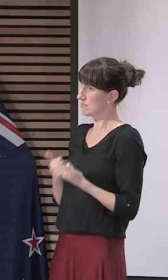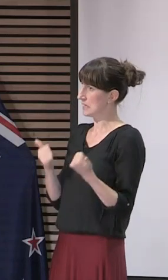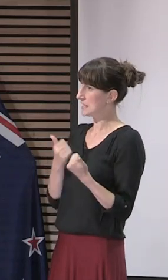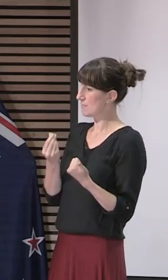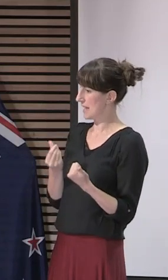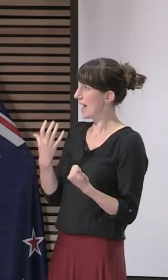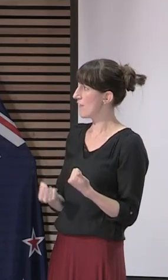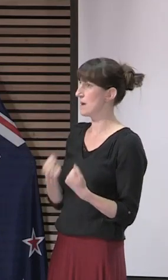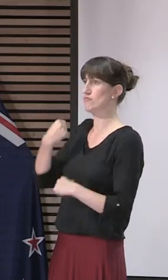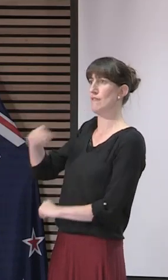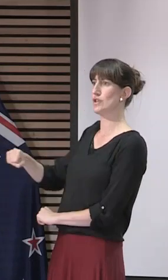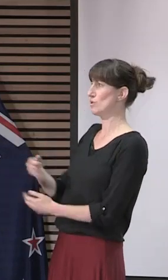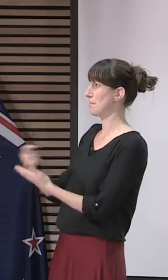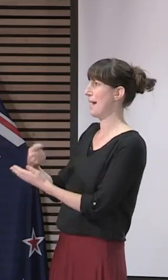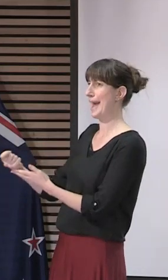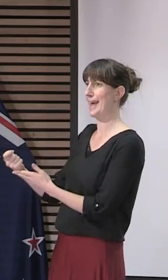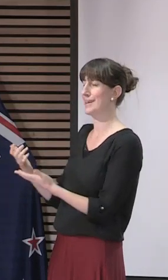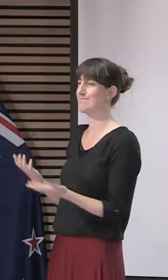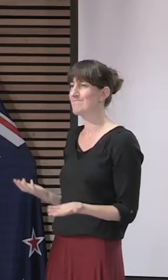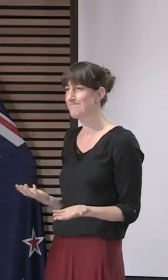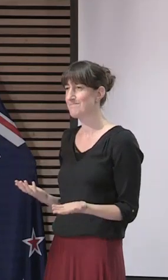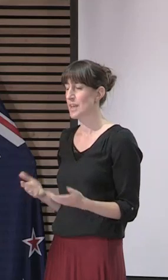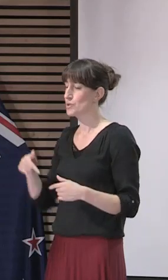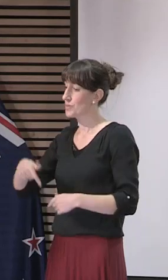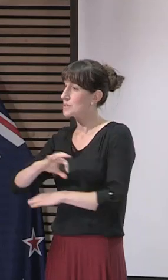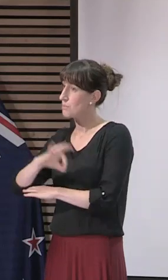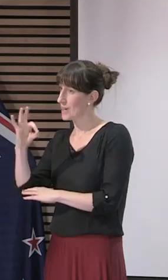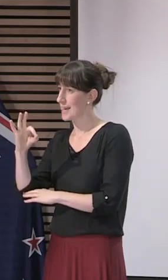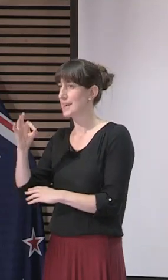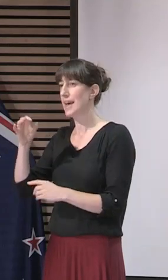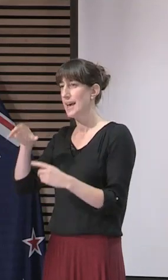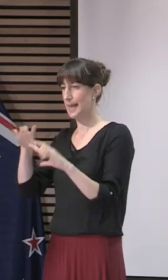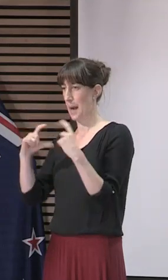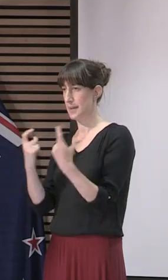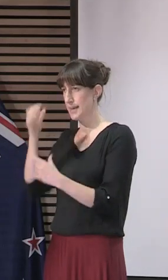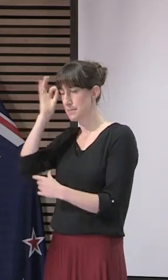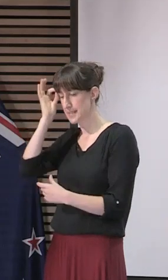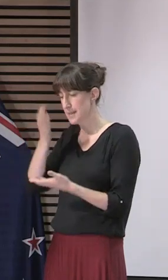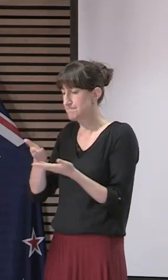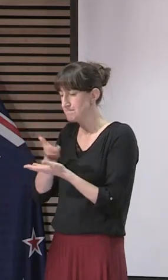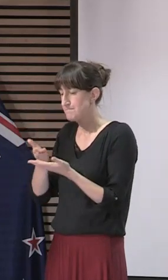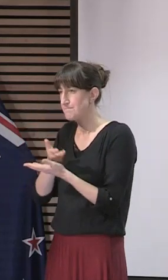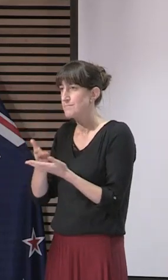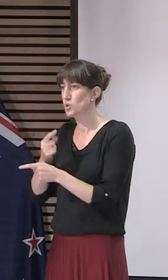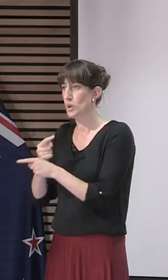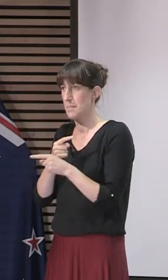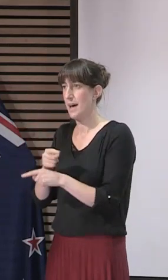o nga rangatira riihi i nga moni reti kaore i taea e raatau te hokohoko mo nga wiki. Ahakoa etahi o nga kaimahi riipene pai